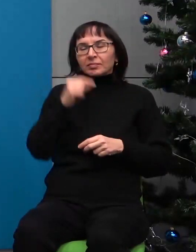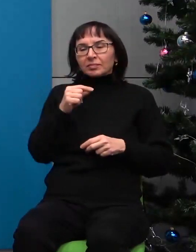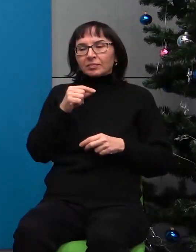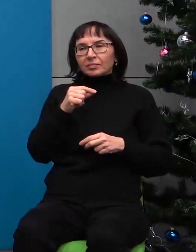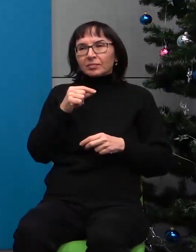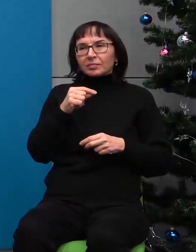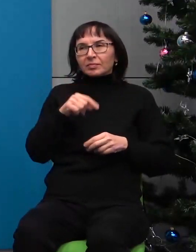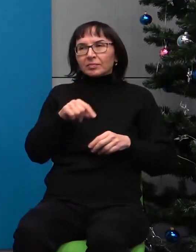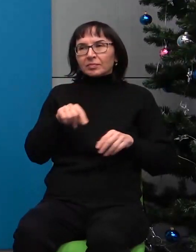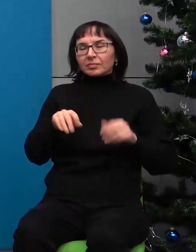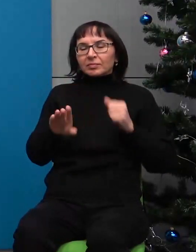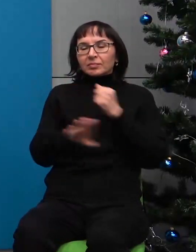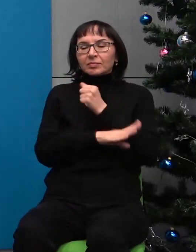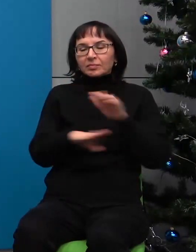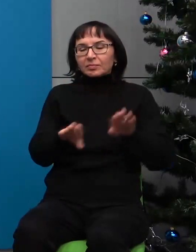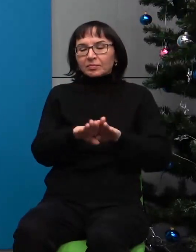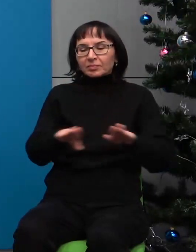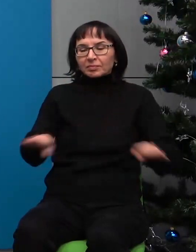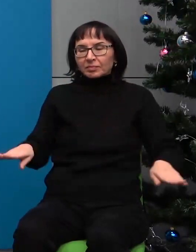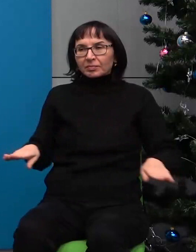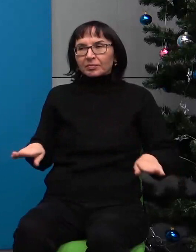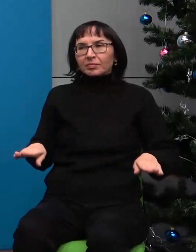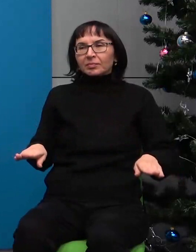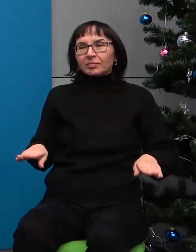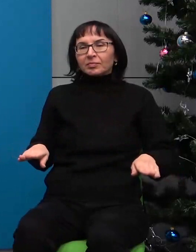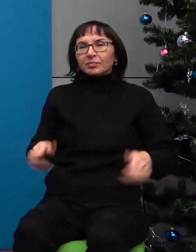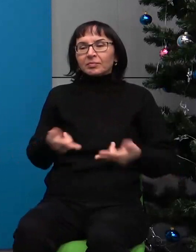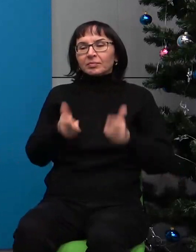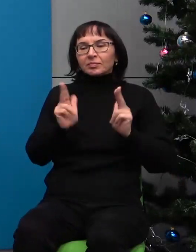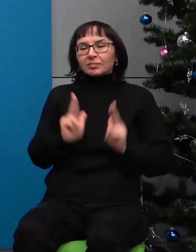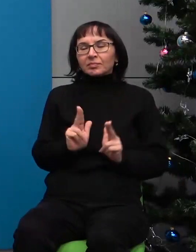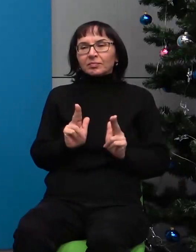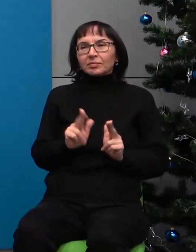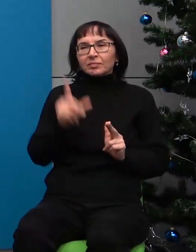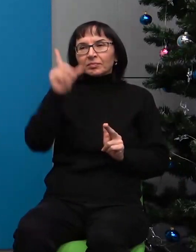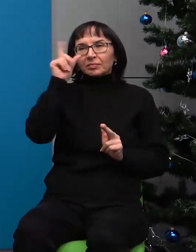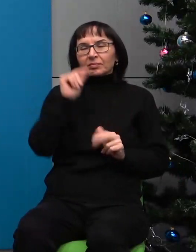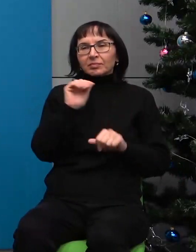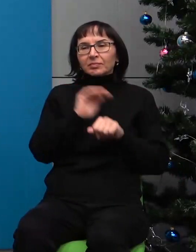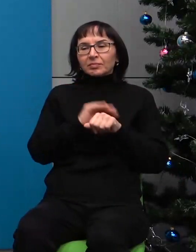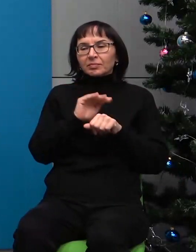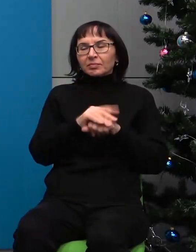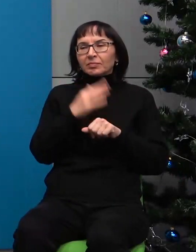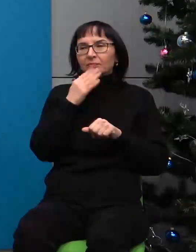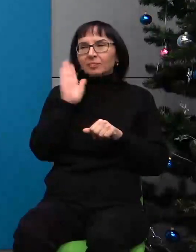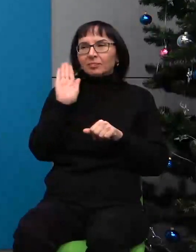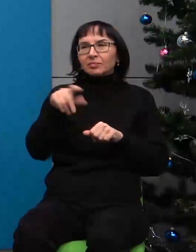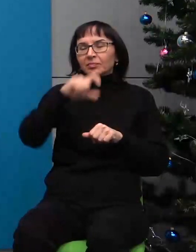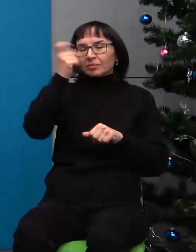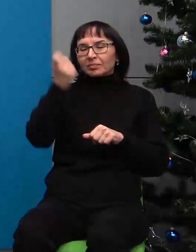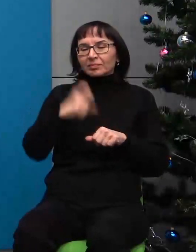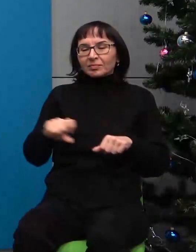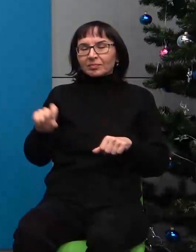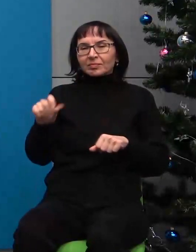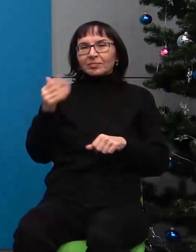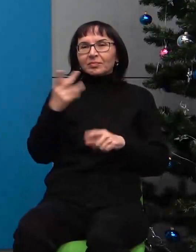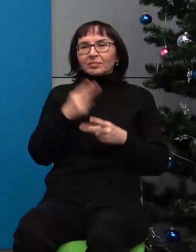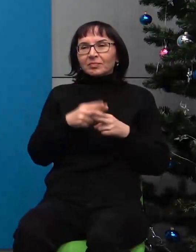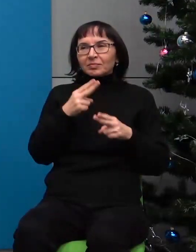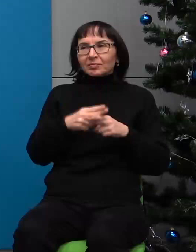Przepraszam, na podłodze spałem, na kanapie spał mój kolega, który musiał zawsze spać. Mówił, że ma tego osób chore, po prostu nie chciał się dzielić.